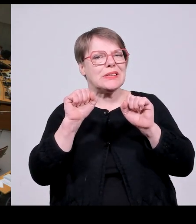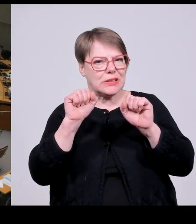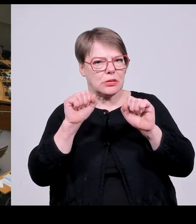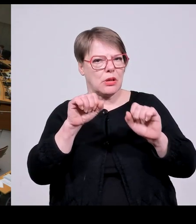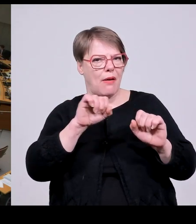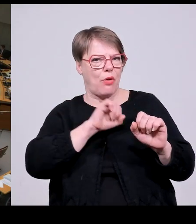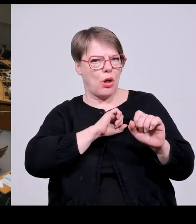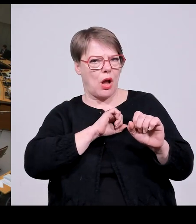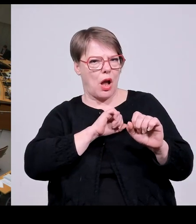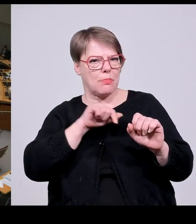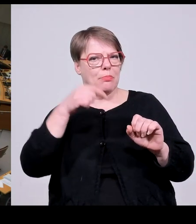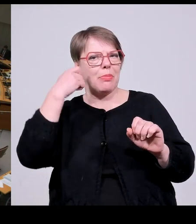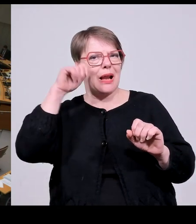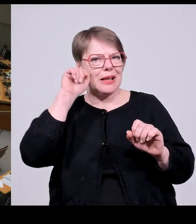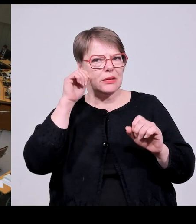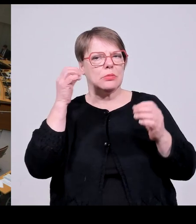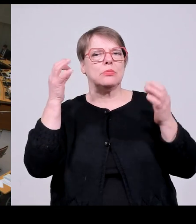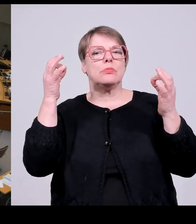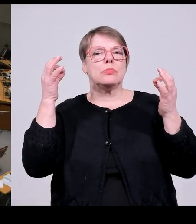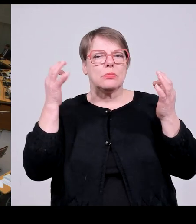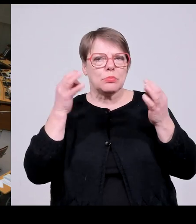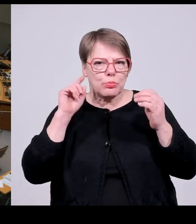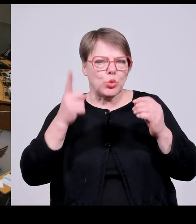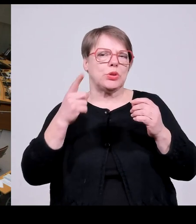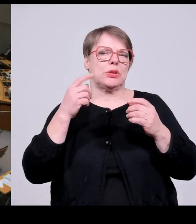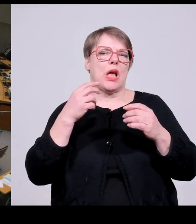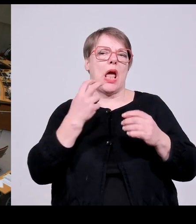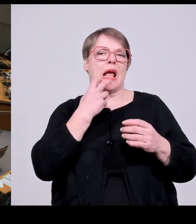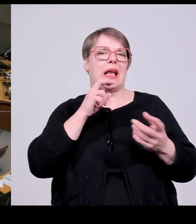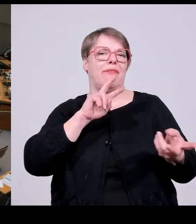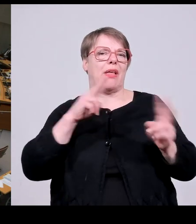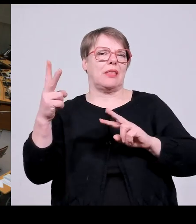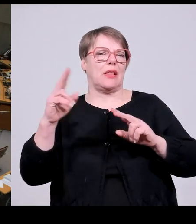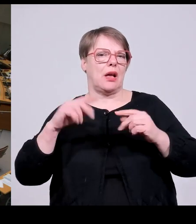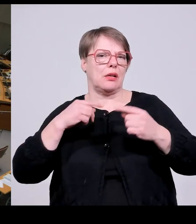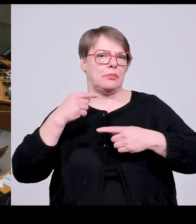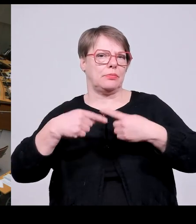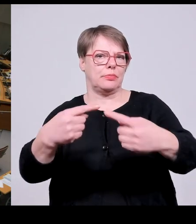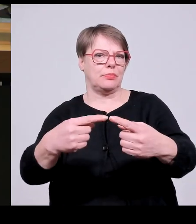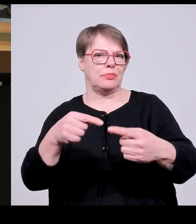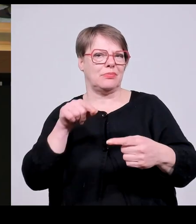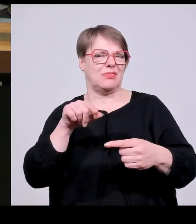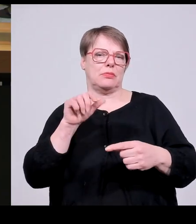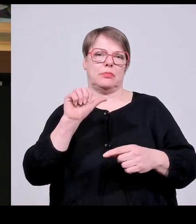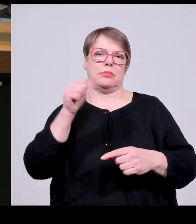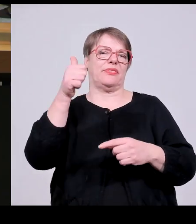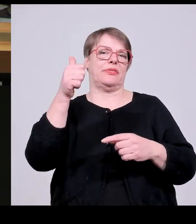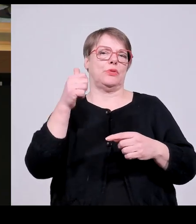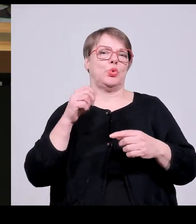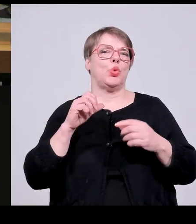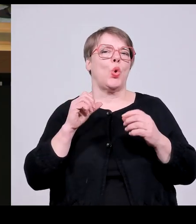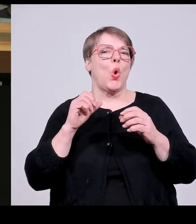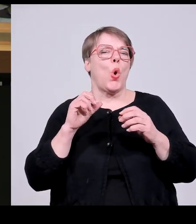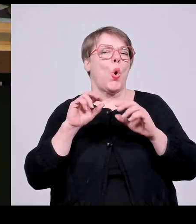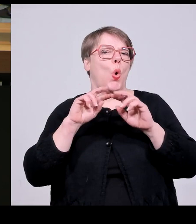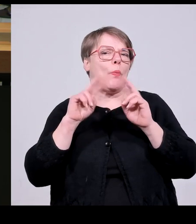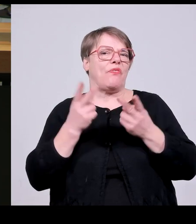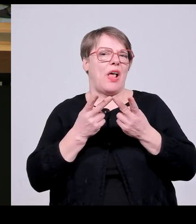Dadurch Lösen wir uns nicht on der Abhängigkeit- lösen wir uns einerseits von der Abhängigkeit von fossilen Energieträgern, sondern halten auch die heizt